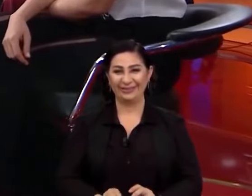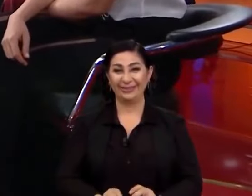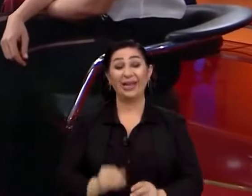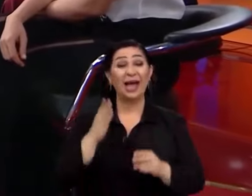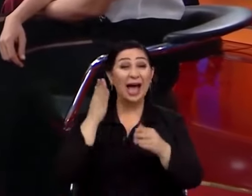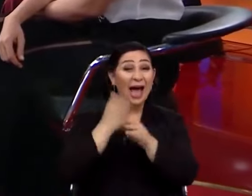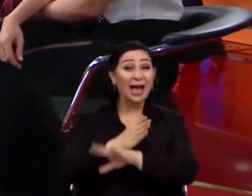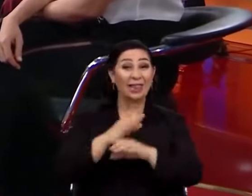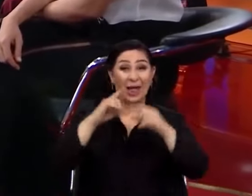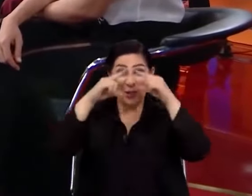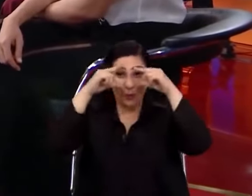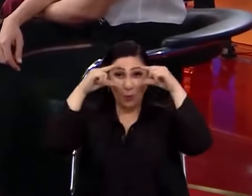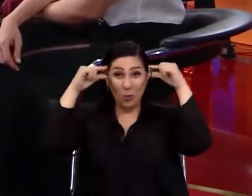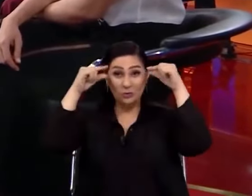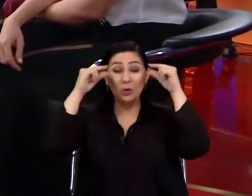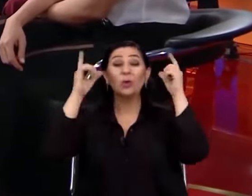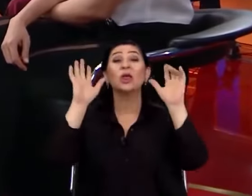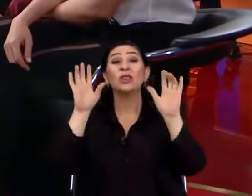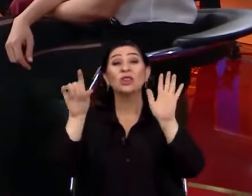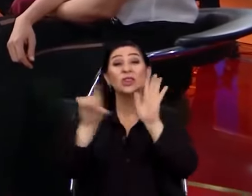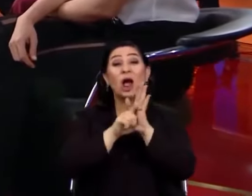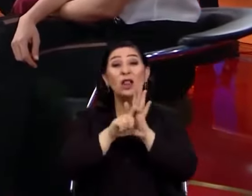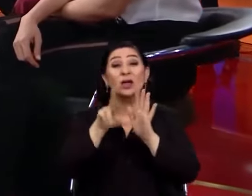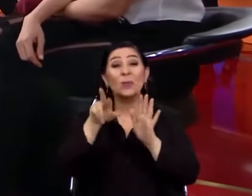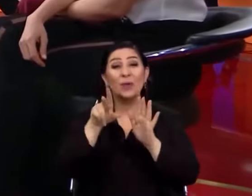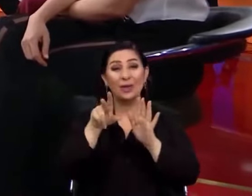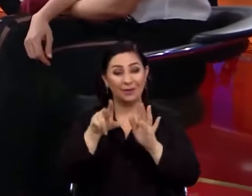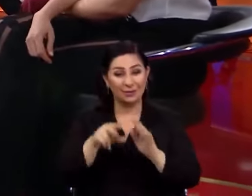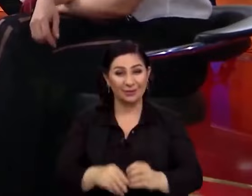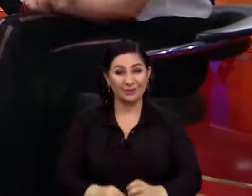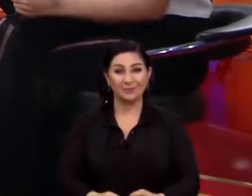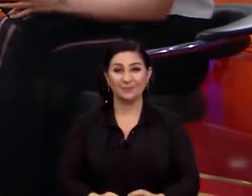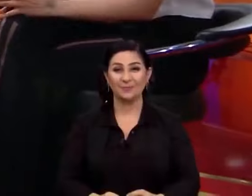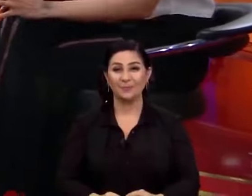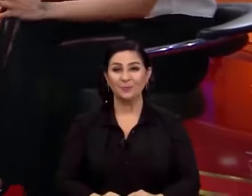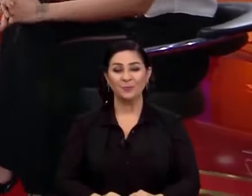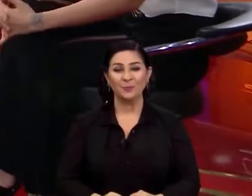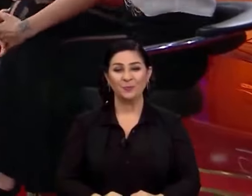göz de göz de nal gibi gözü var Dur bakayım şuraya çevireceğiz He gel